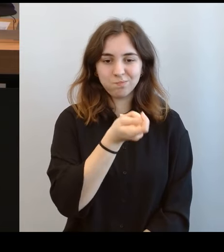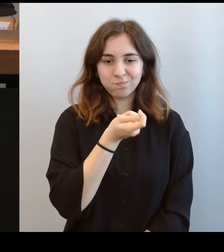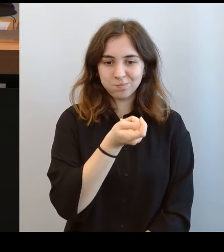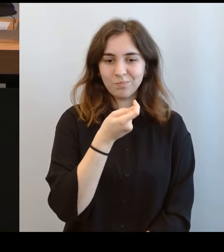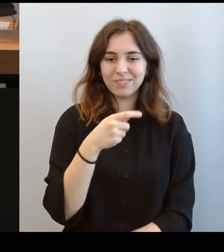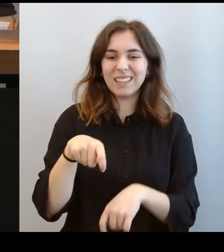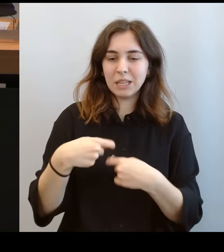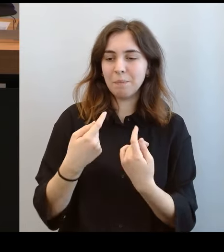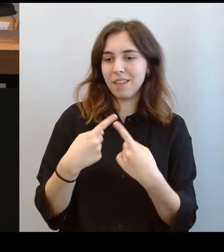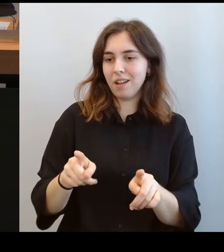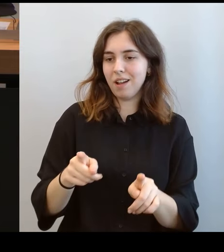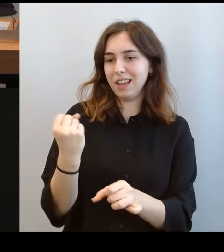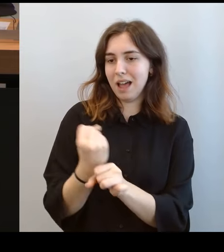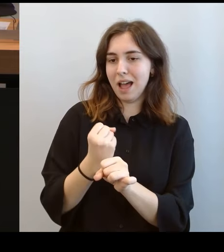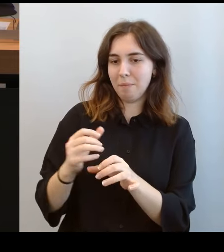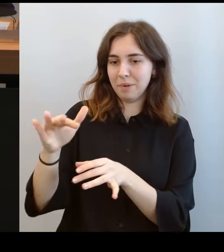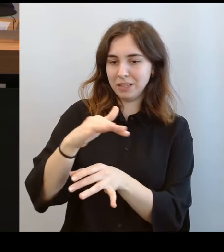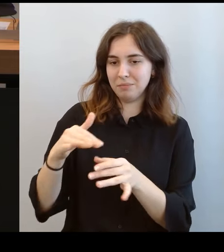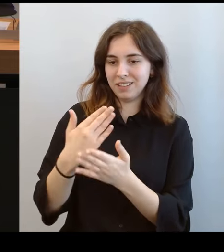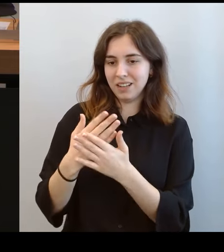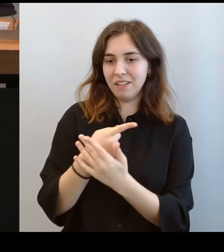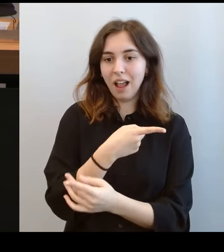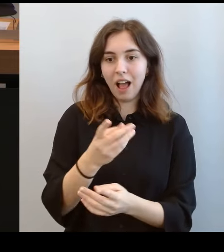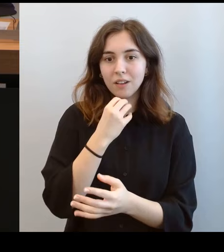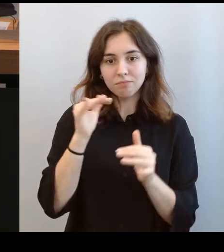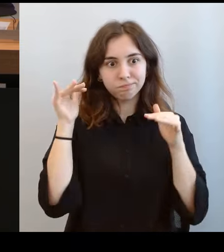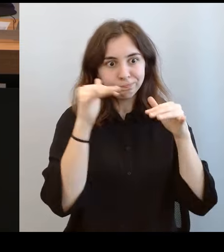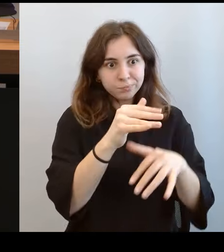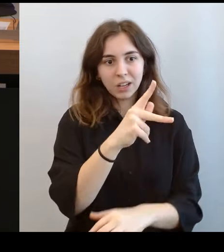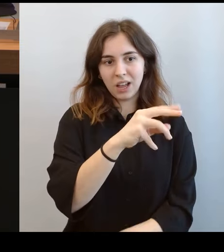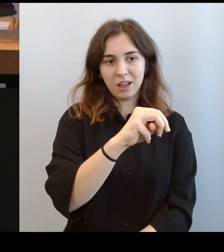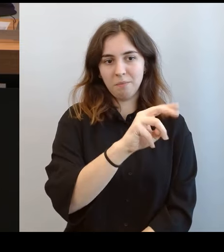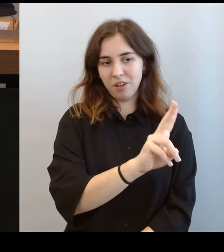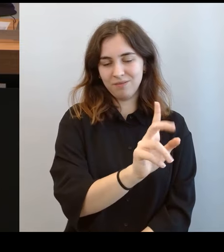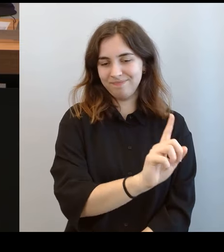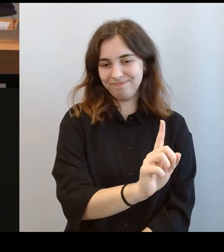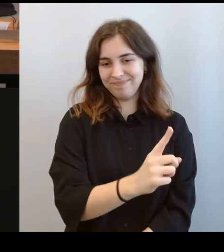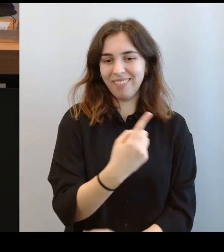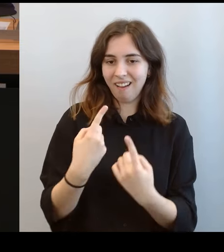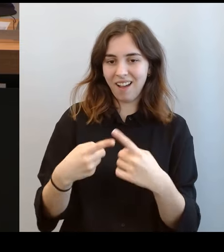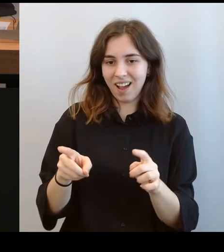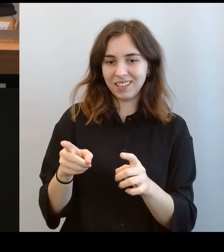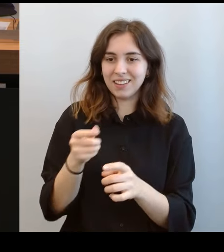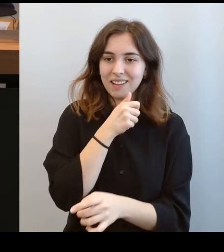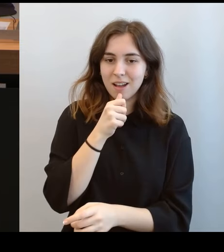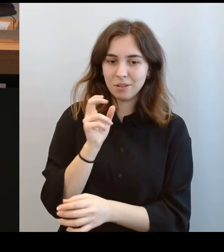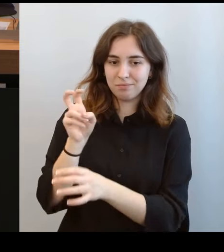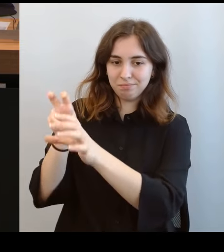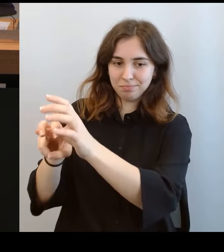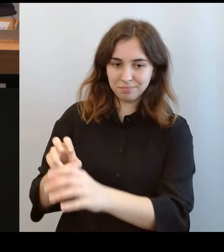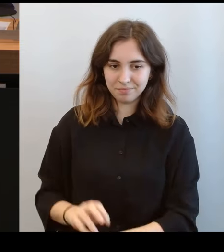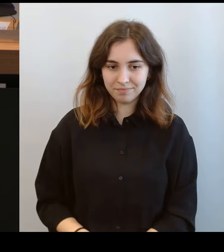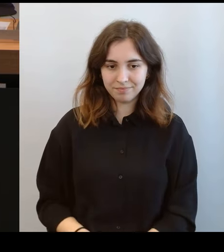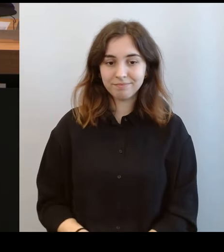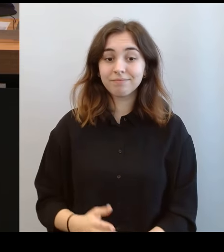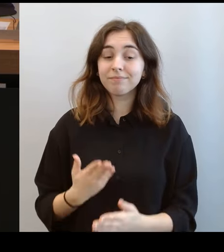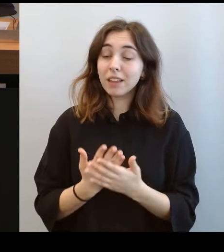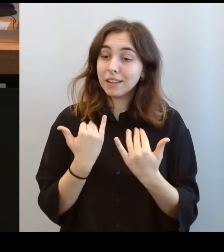Leute nicht zum KMV gehen, sondern an andere Stellen. Und hier ist eine Voraussetzung dafür geschaffen. Für das übrige Personal sind auch